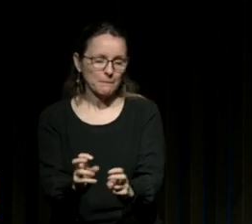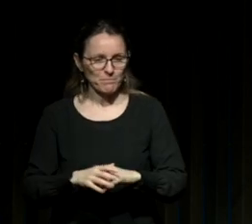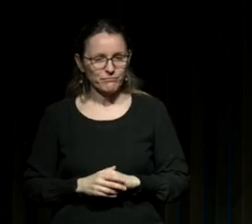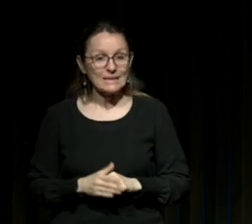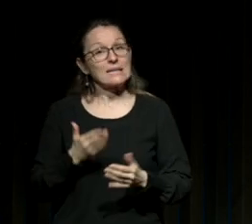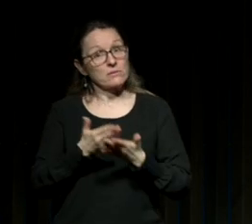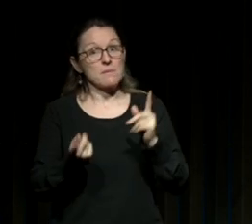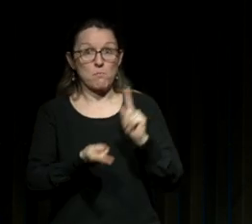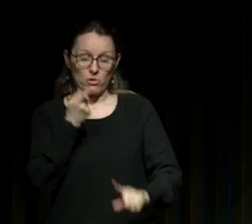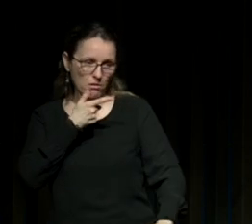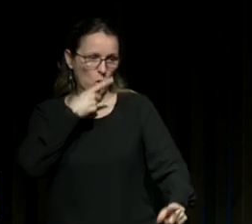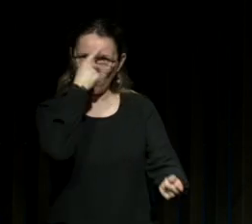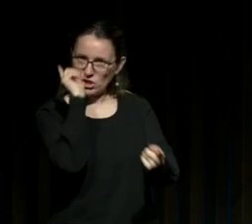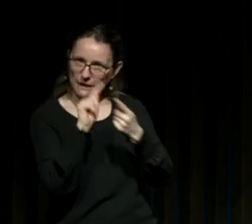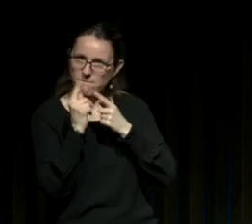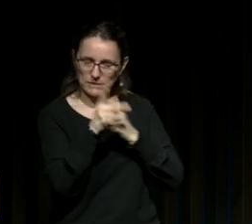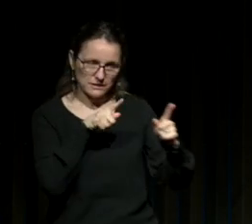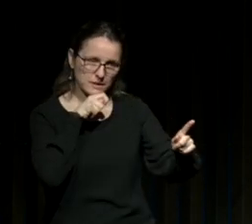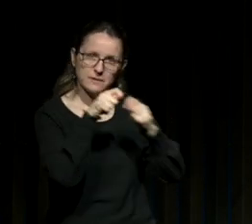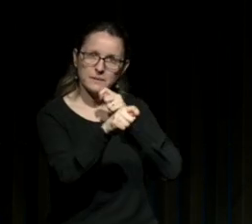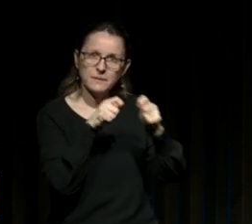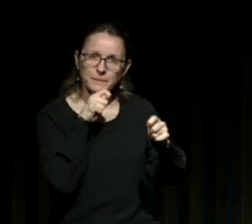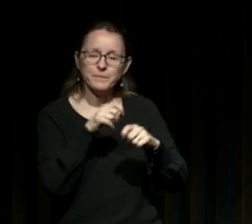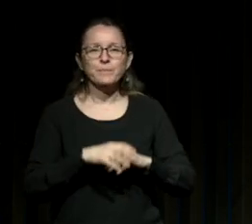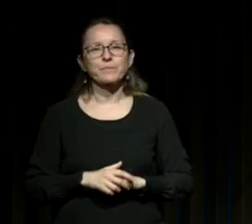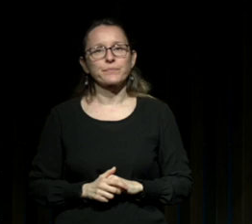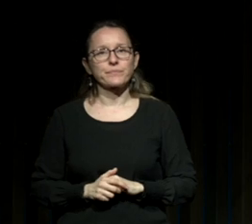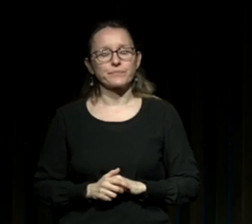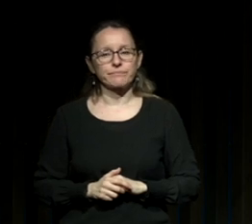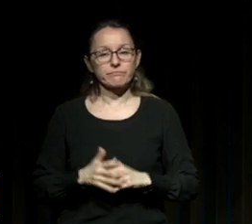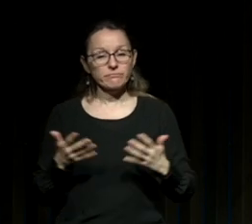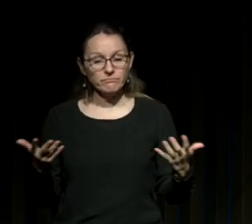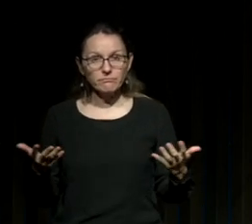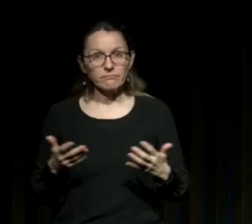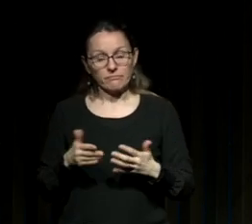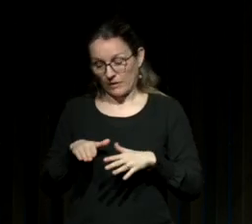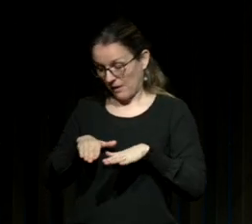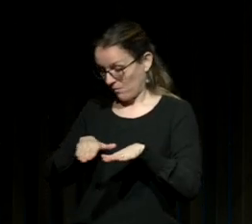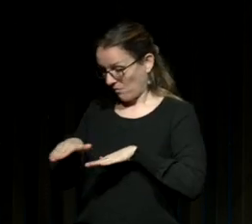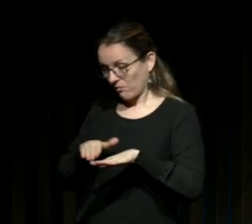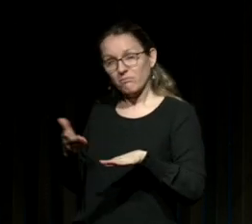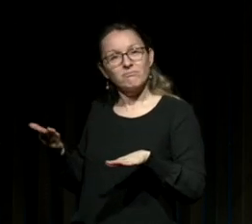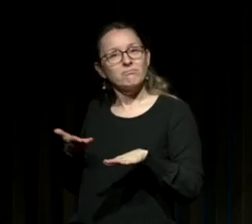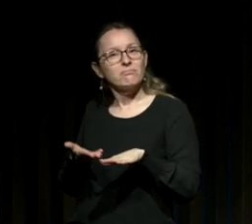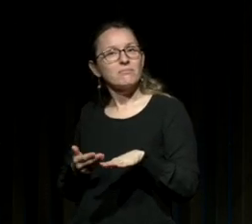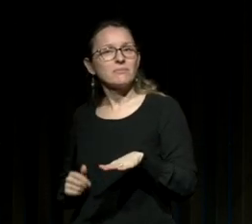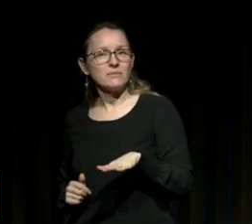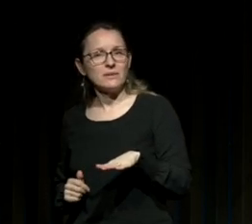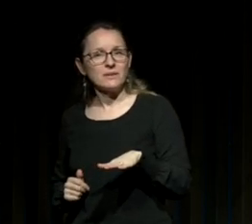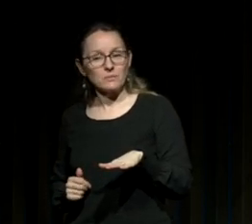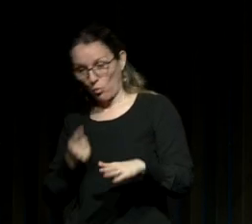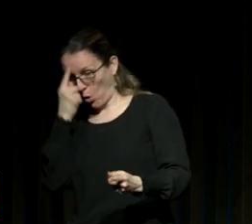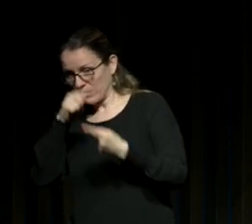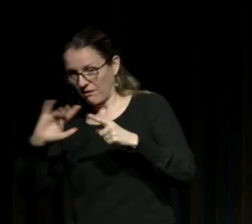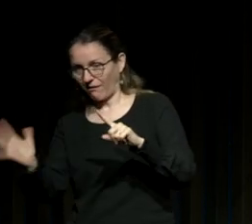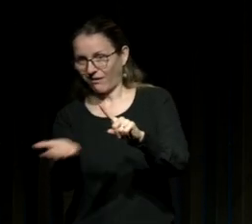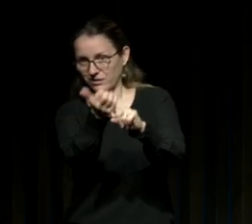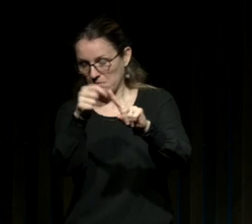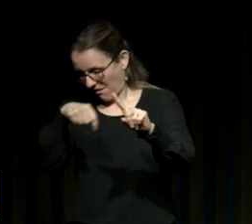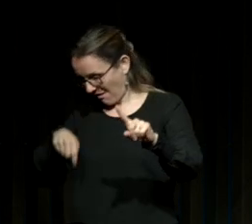alors qu'est ce qu'est ce qu'on a comme comme moyen pour pour atteindre nos objectifs on a